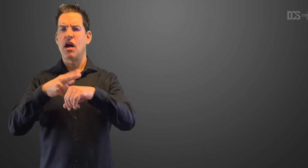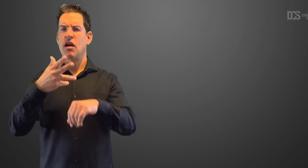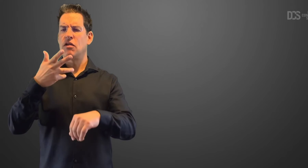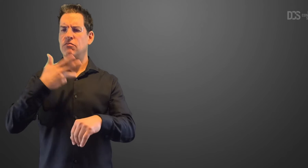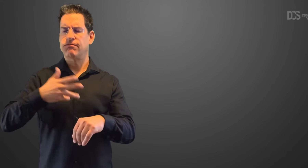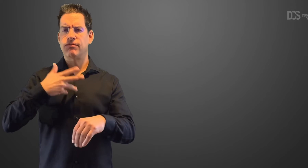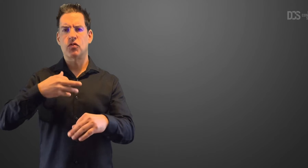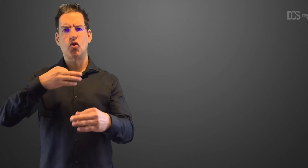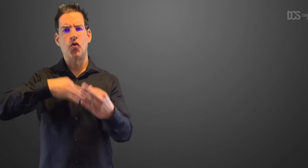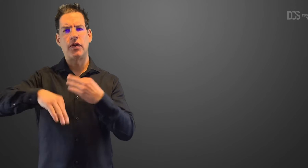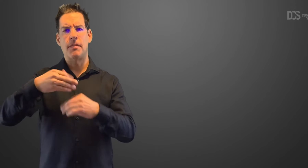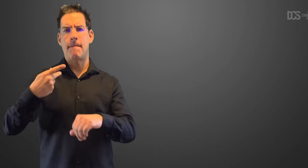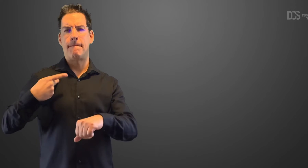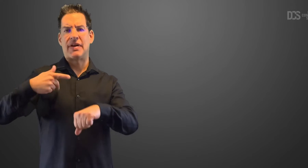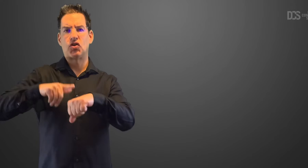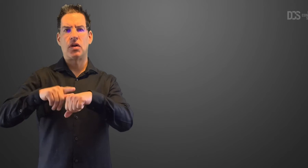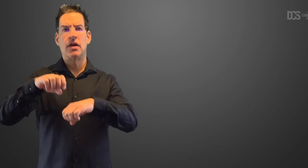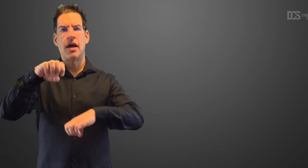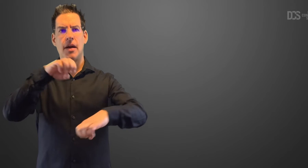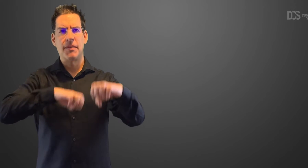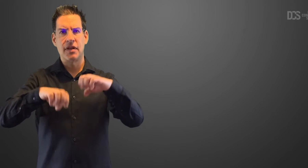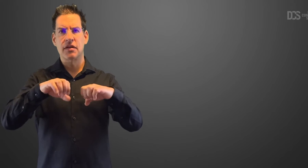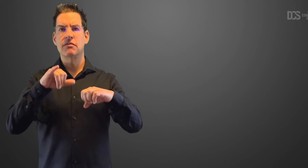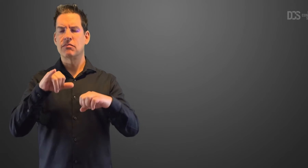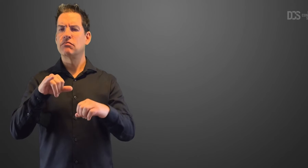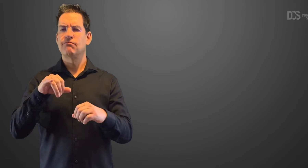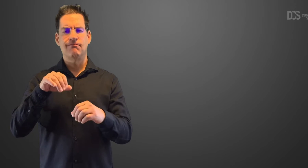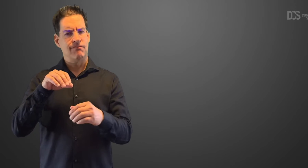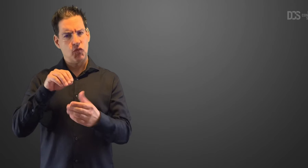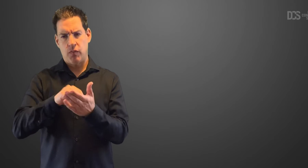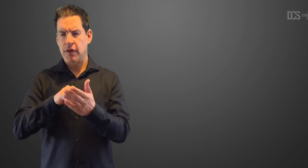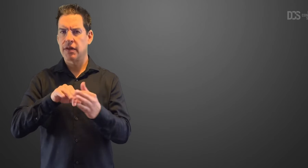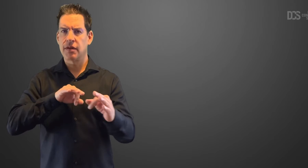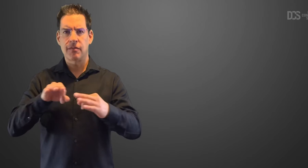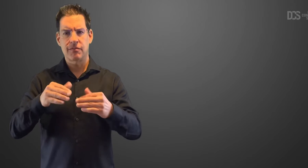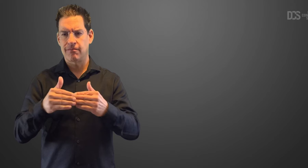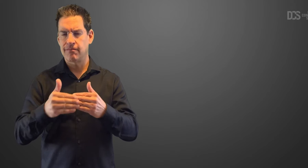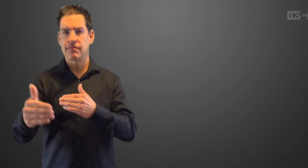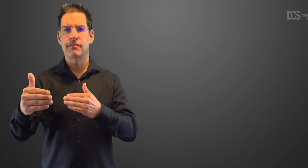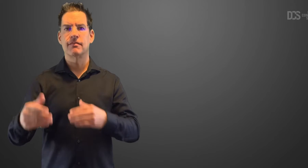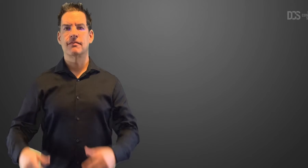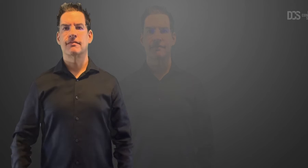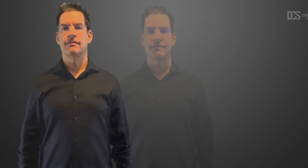se encuentran laborando de forma activa.